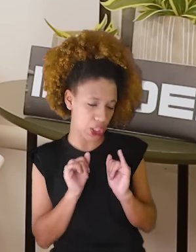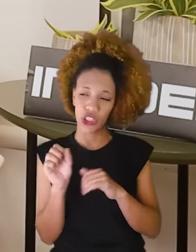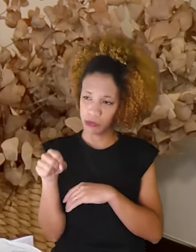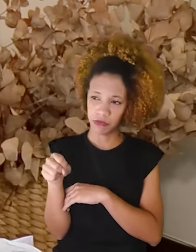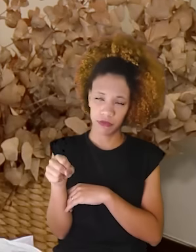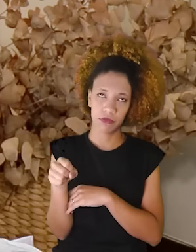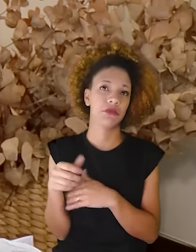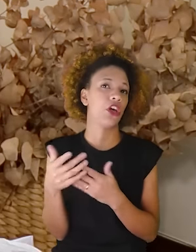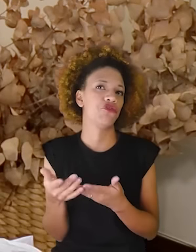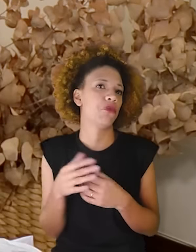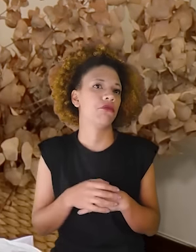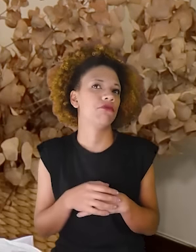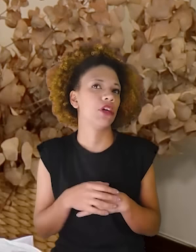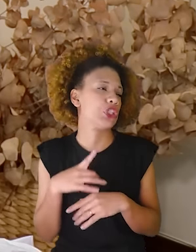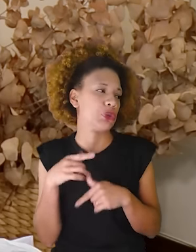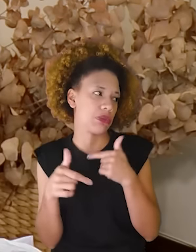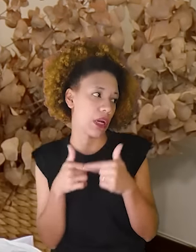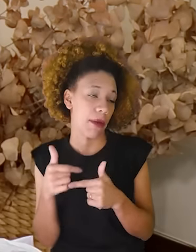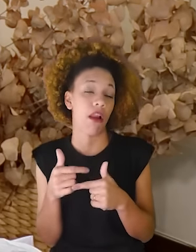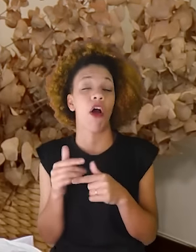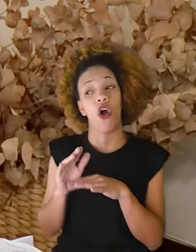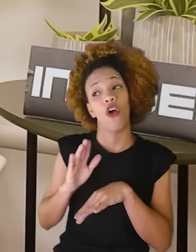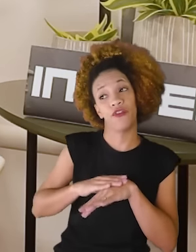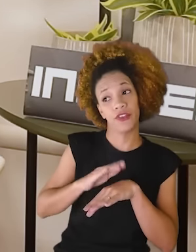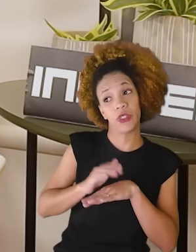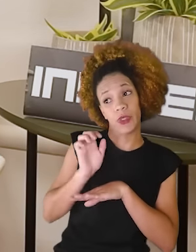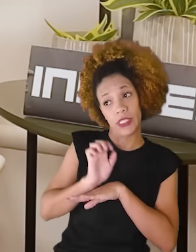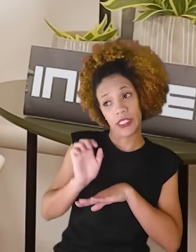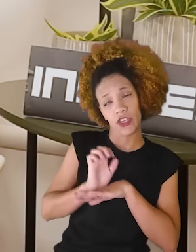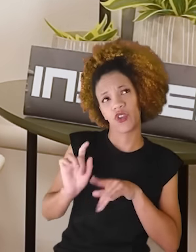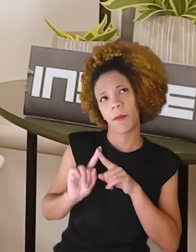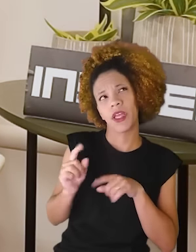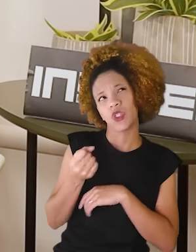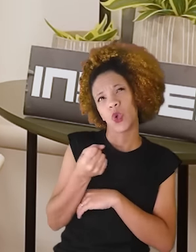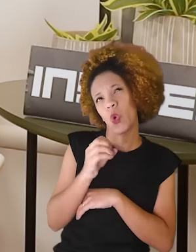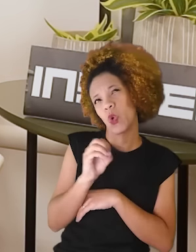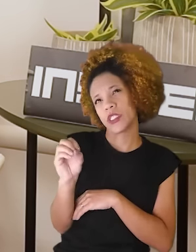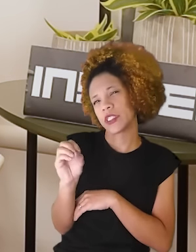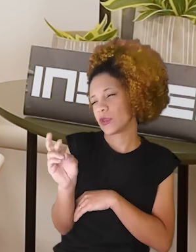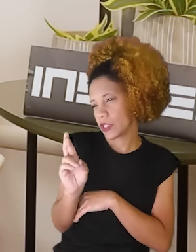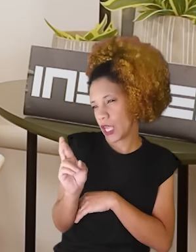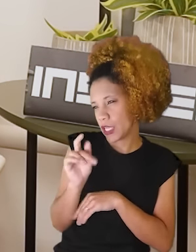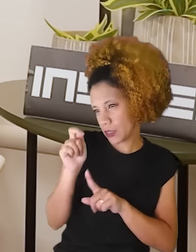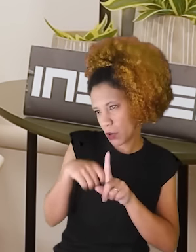lá tinha um emprego de aí o eu fiz estágio já só que o estágio pagava r$ 800 por mês para eu ficar